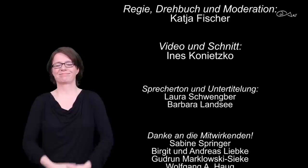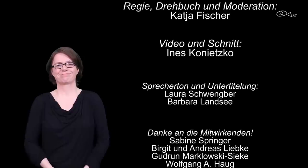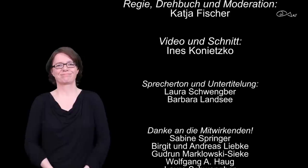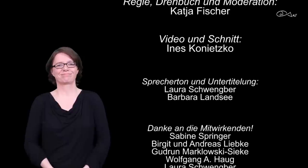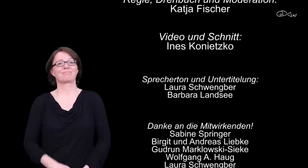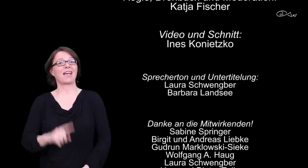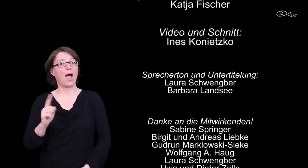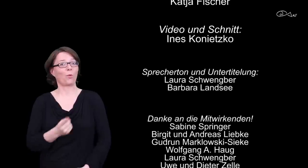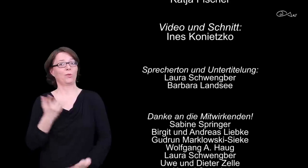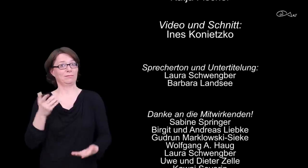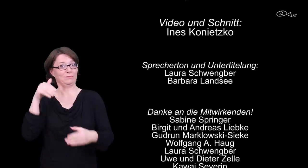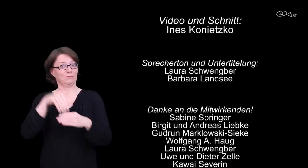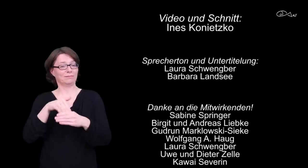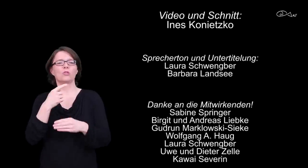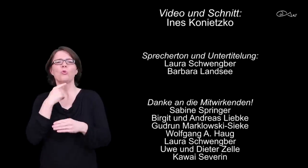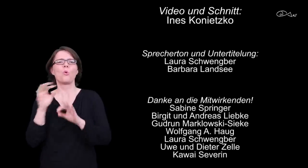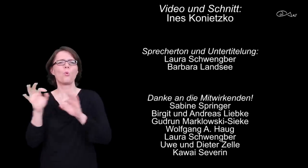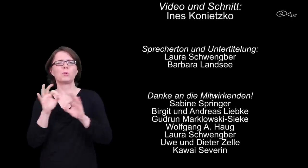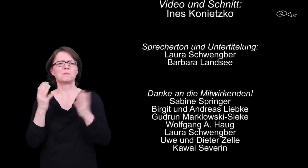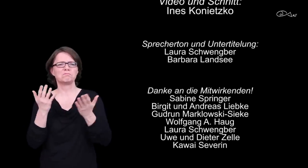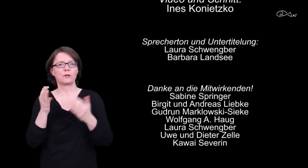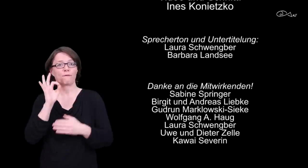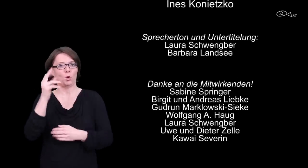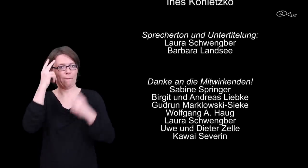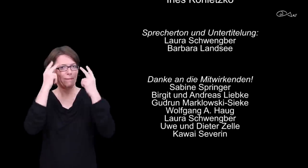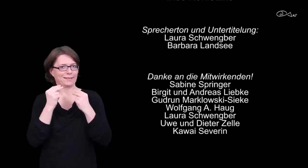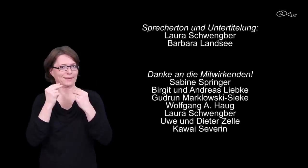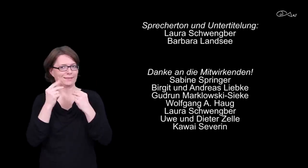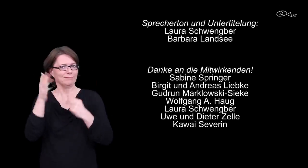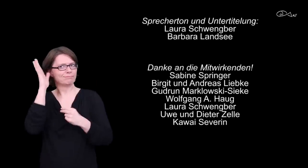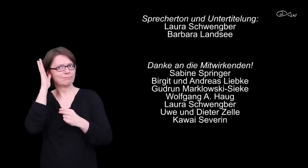Ein DANK an alle!